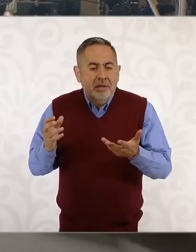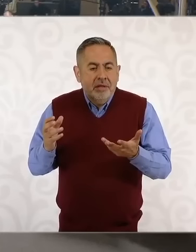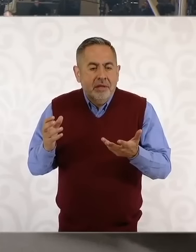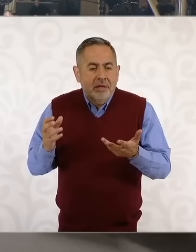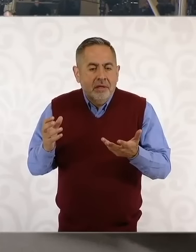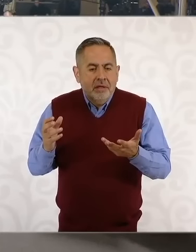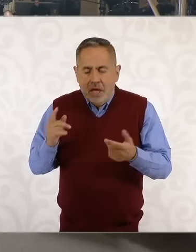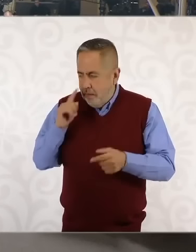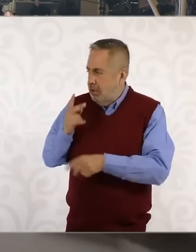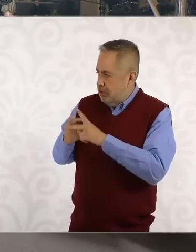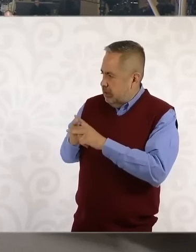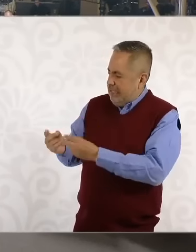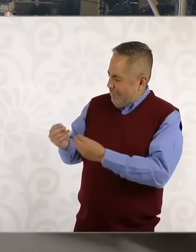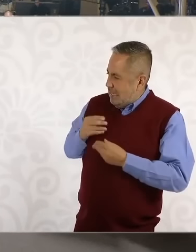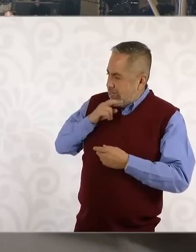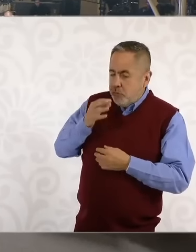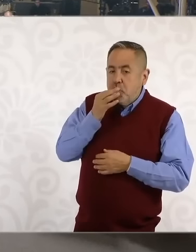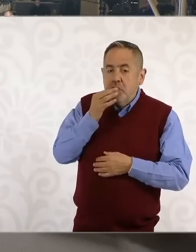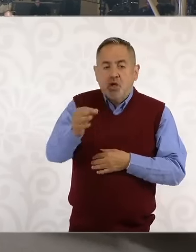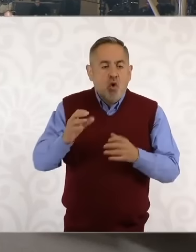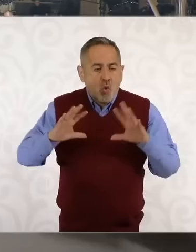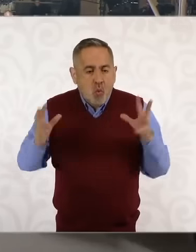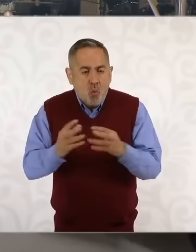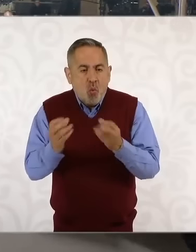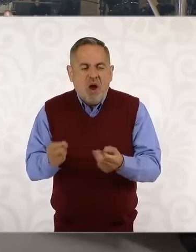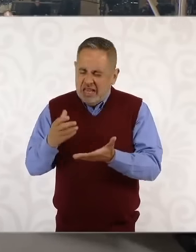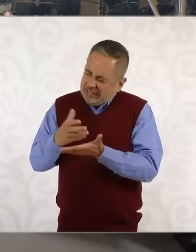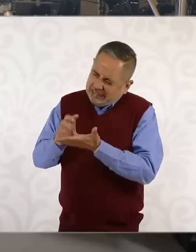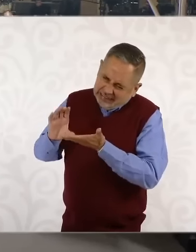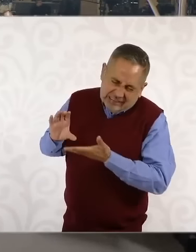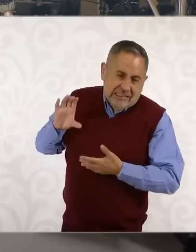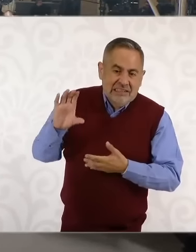a ver si ahorita me lo sacan para que les podamos decir cuál es la inversión total para el próximo